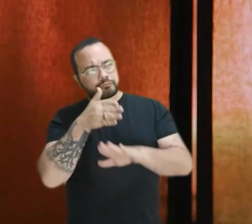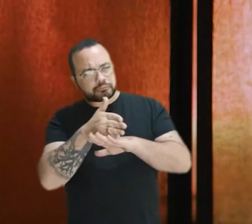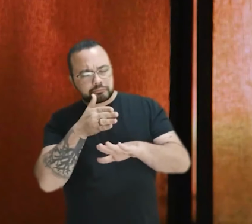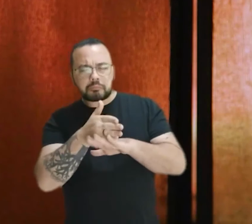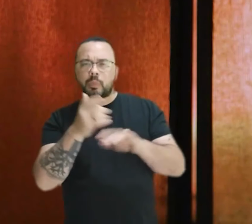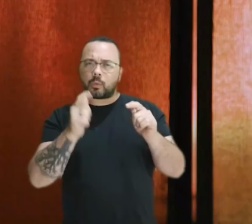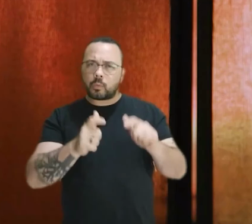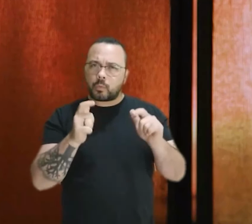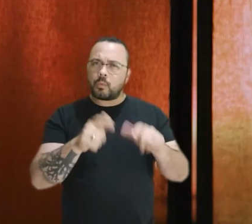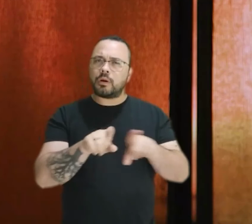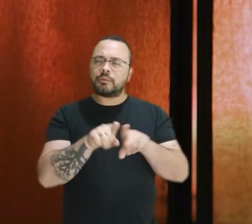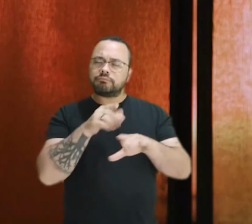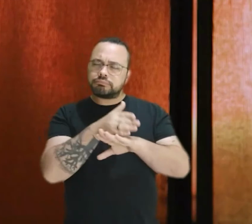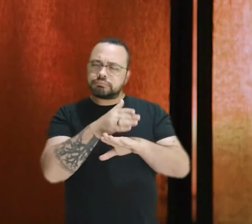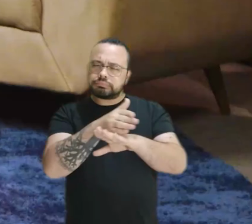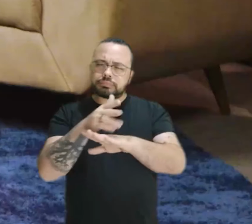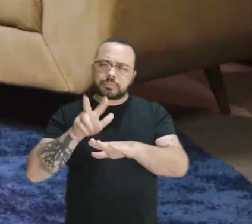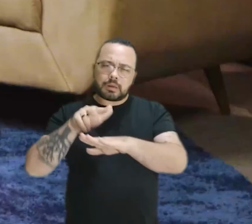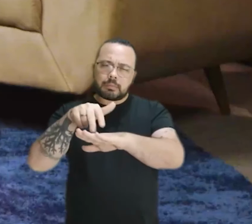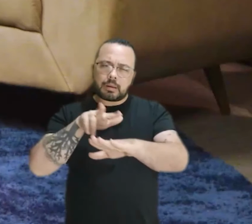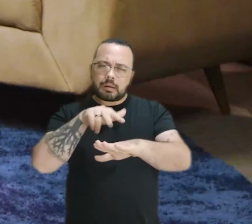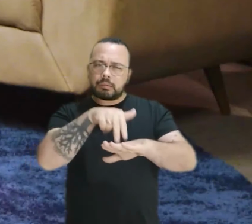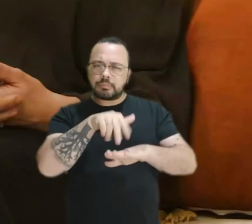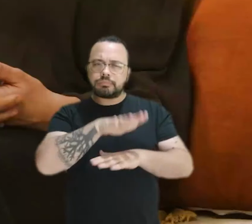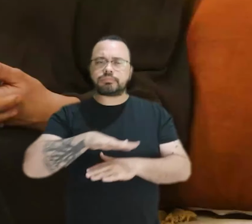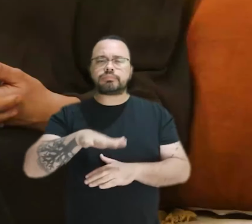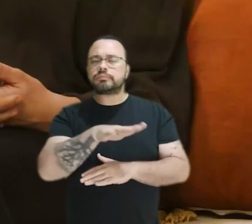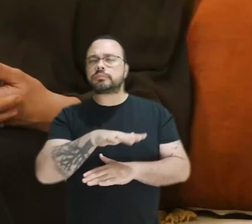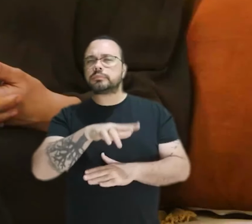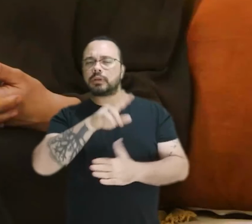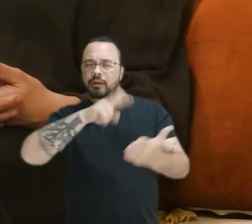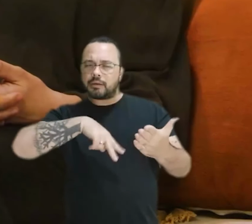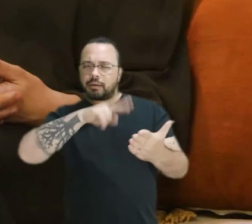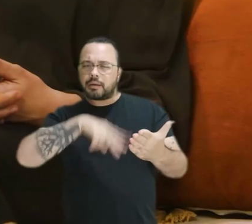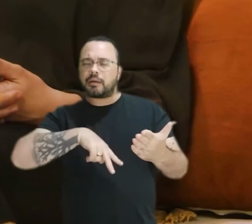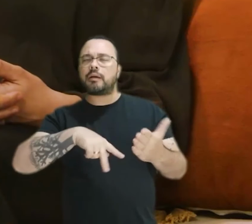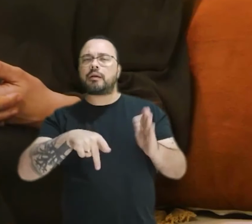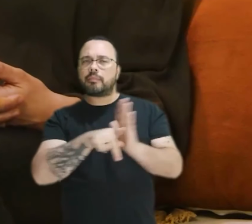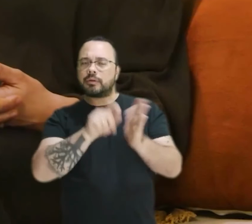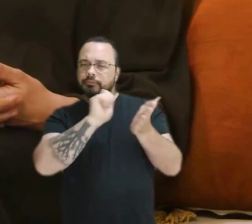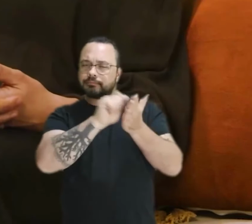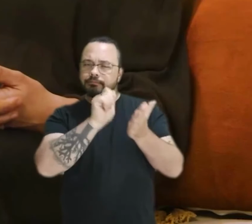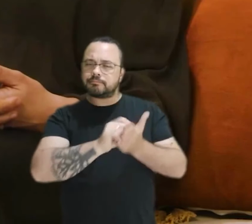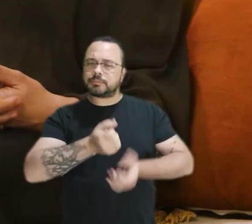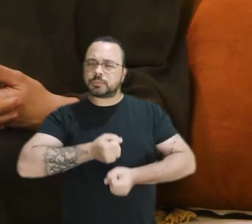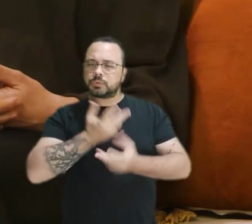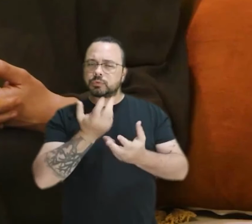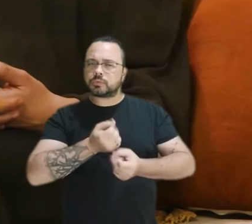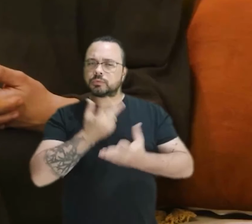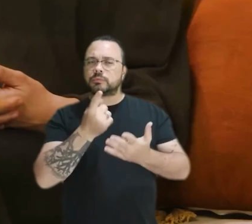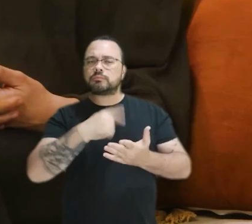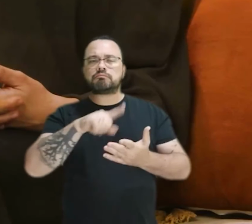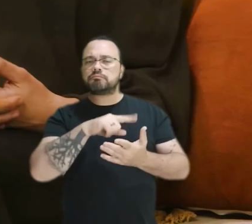tá frequentando, agora, esses espaços onde vocês leem as próprias poesias... São saraus, são slam...